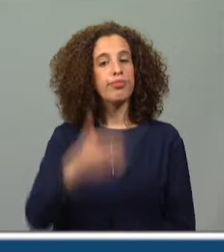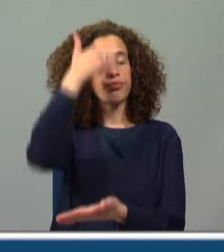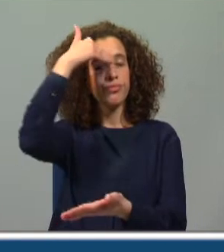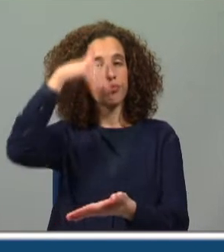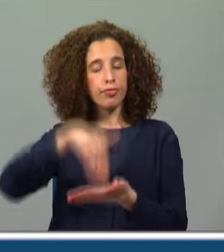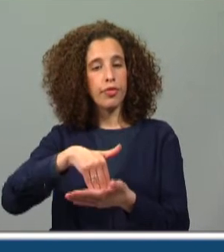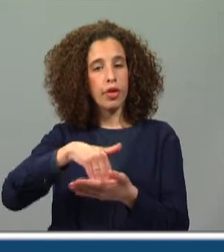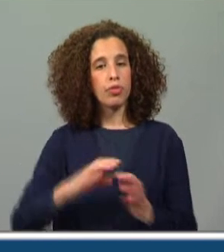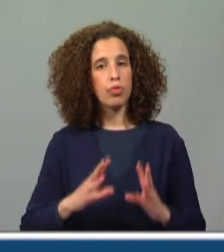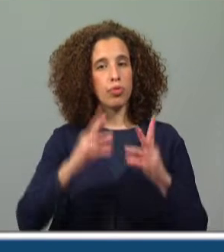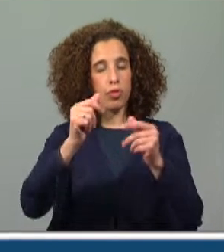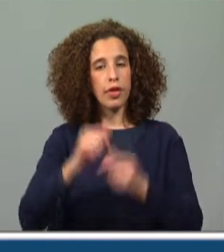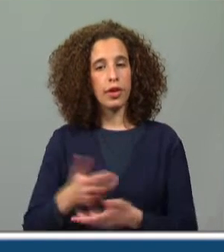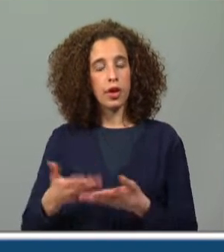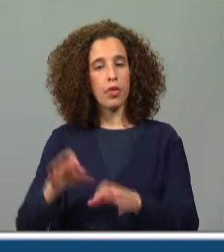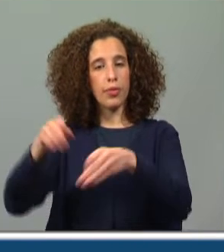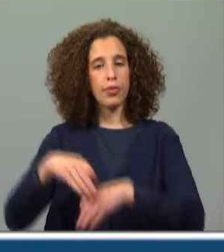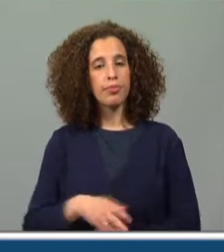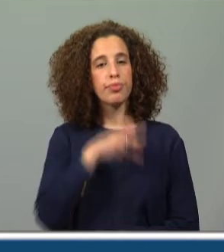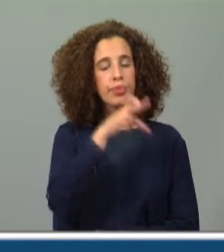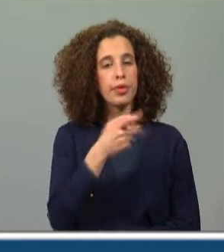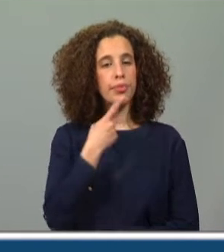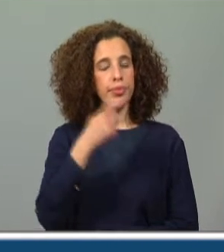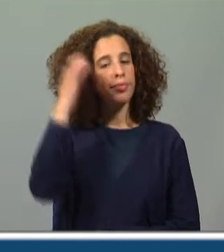desenvolvimento e o desenho aço agora para respondermos a estas questões 現在開發和設計鋼材回答這些問題